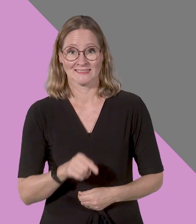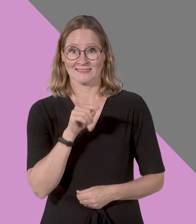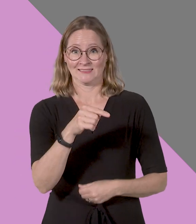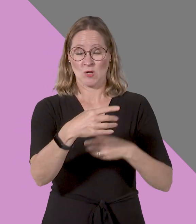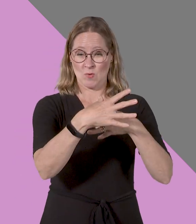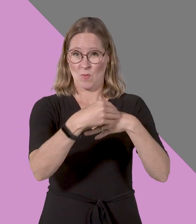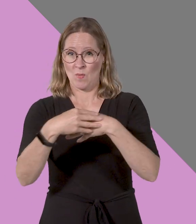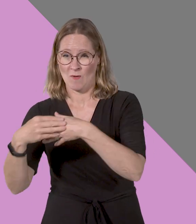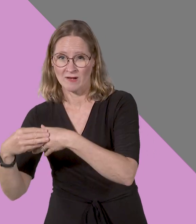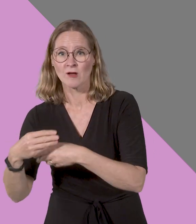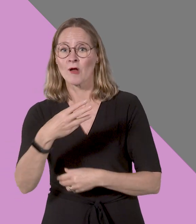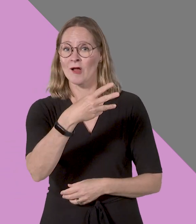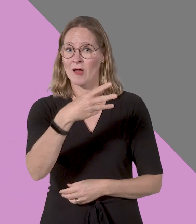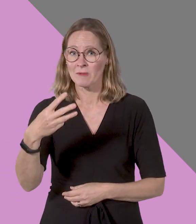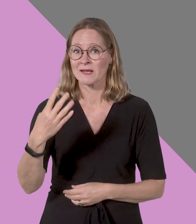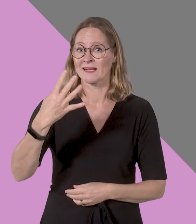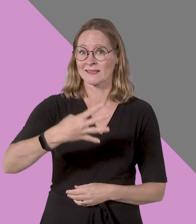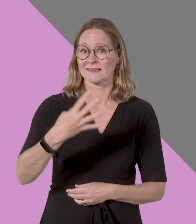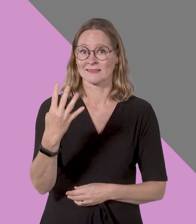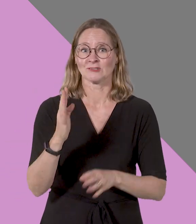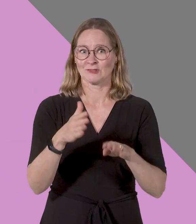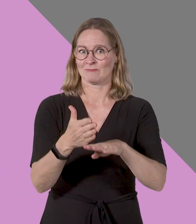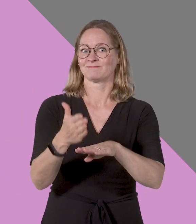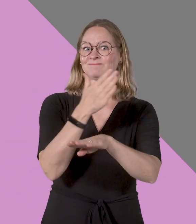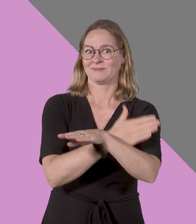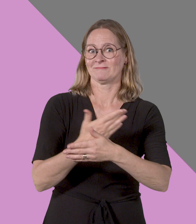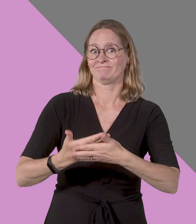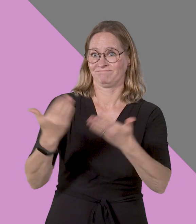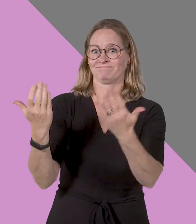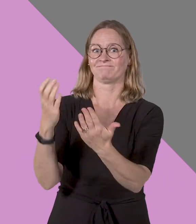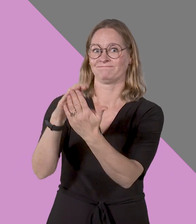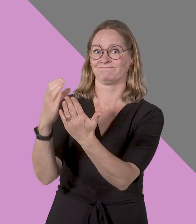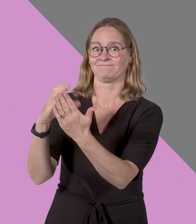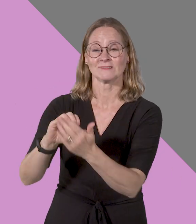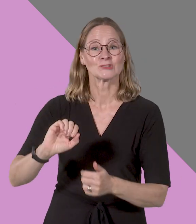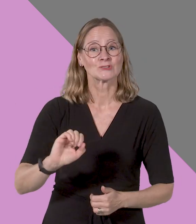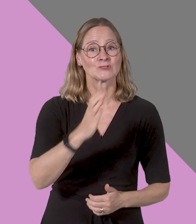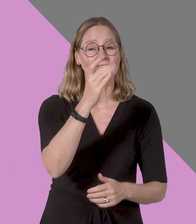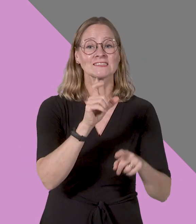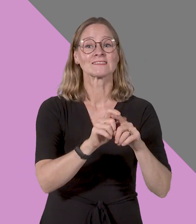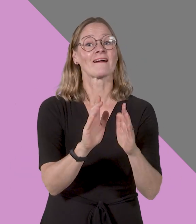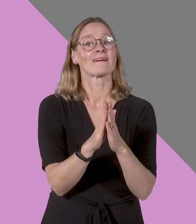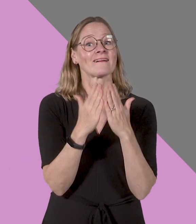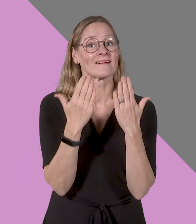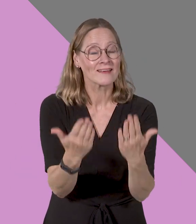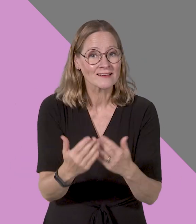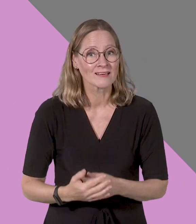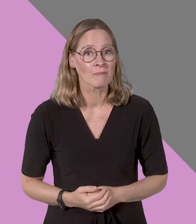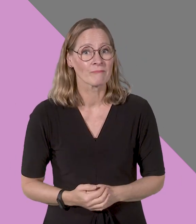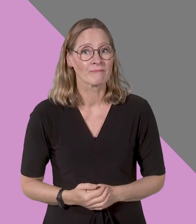Kyseisistä kuvista 344 on ollut jo aiemmin nähtävillä Suvi-sanakirjassa, -